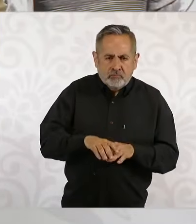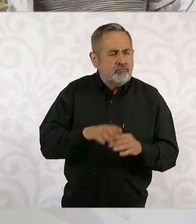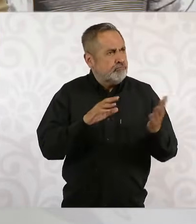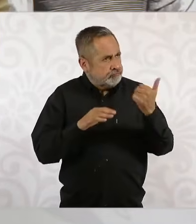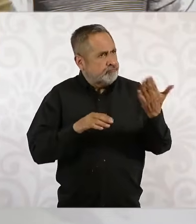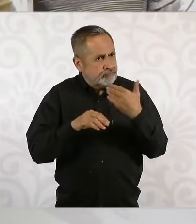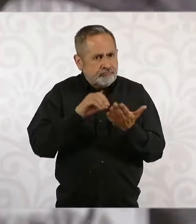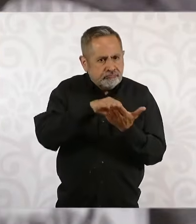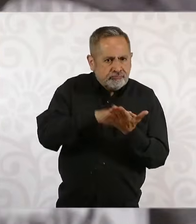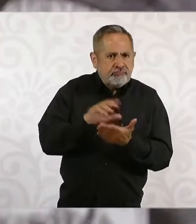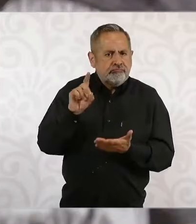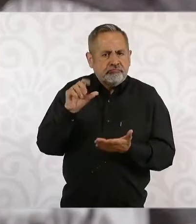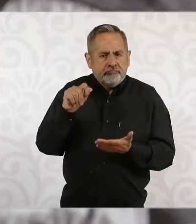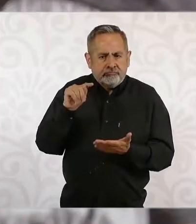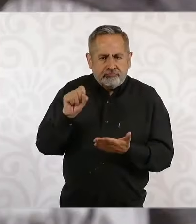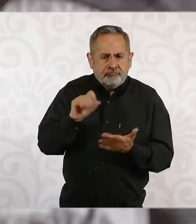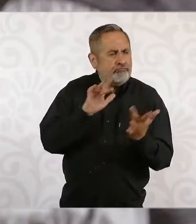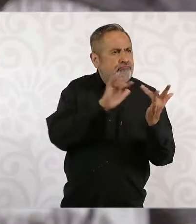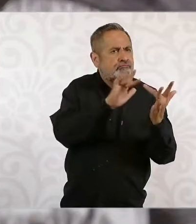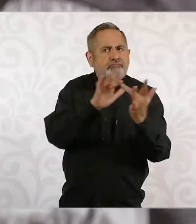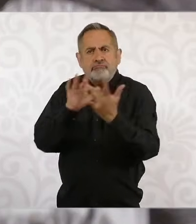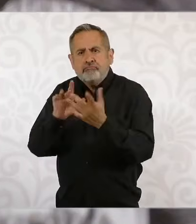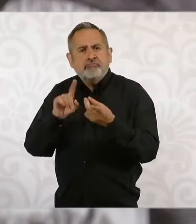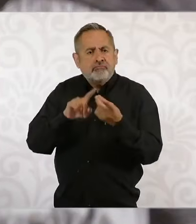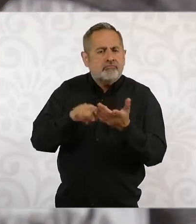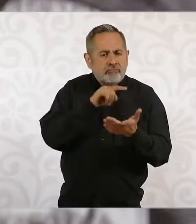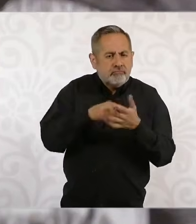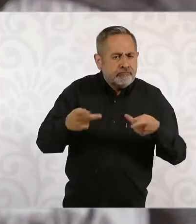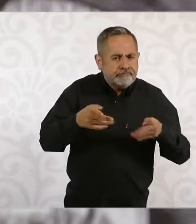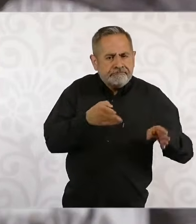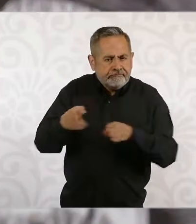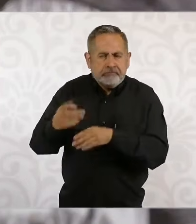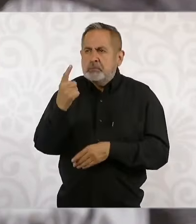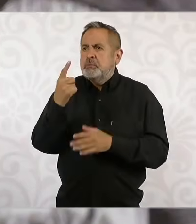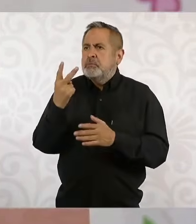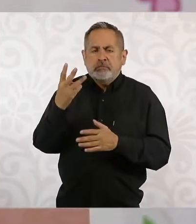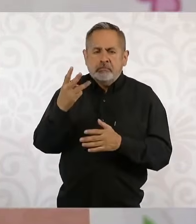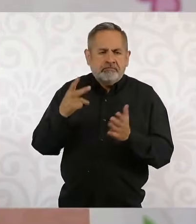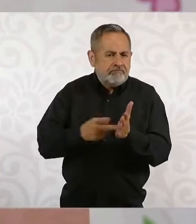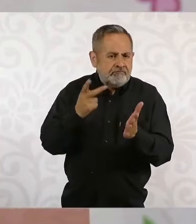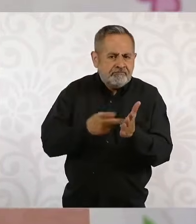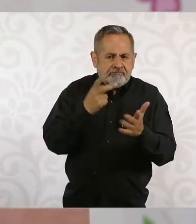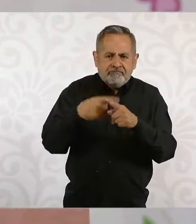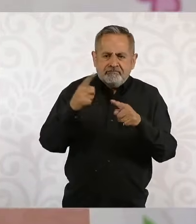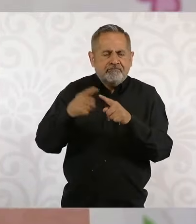que haya eh una serie de eventos planeados, pero no uno ni dos al año, sino 10 diferentes también